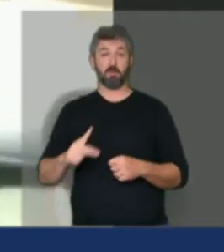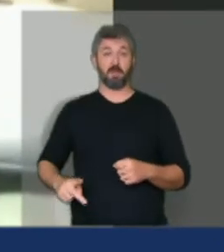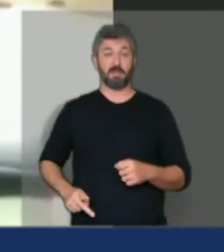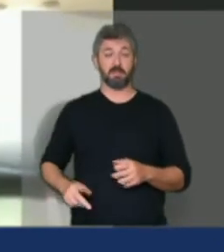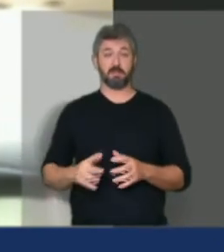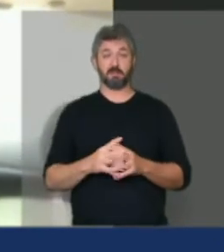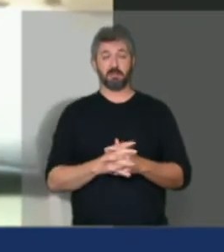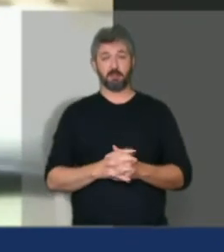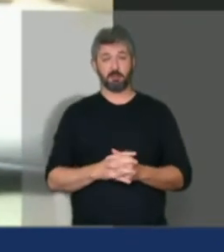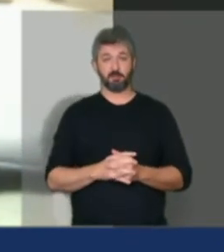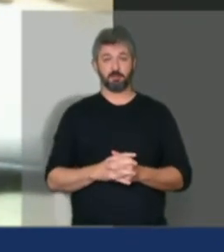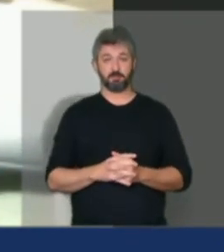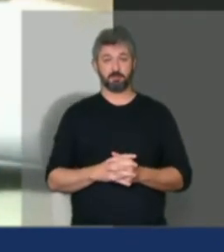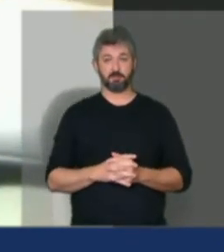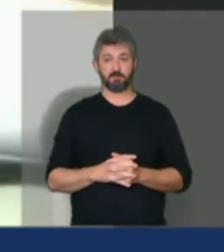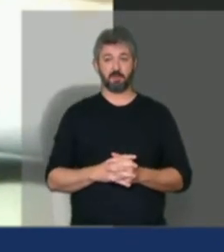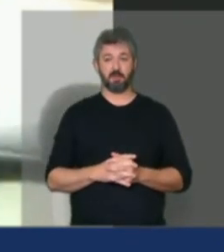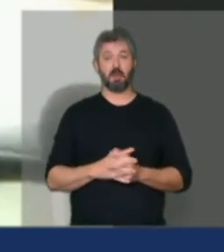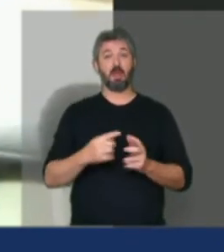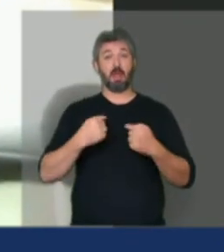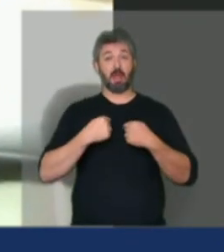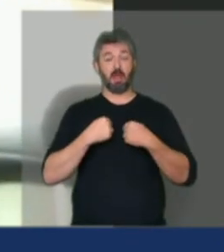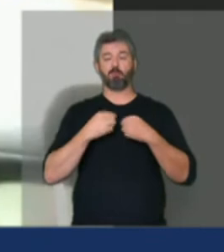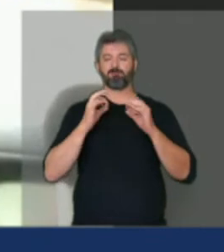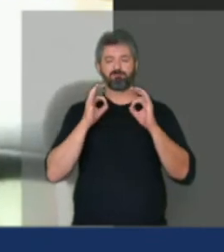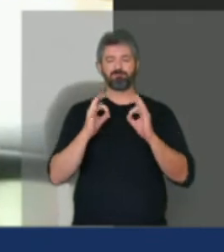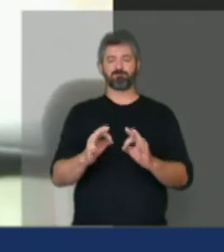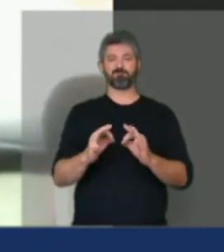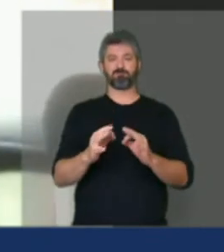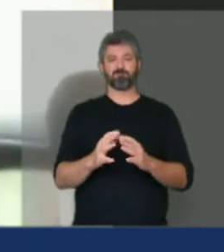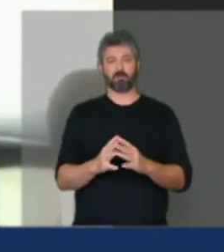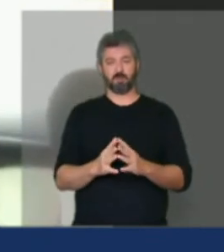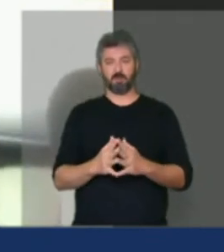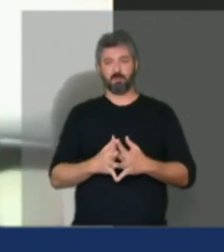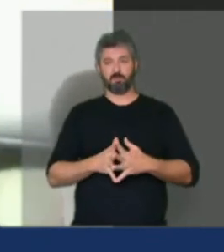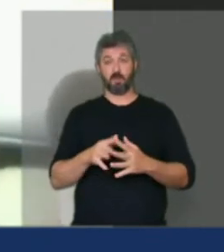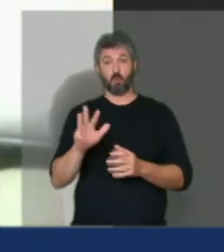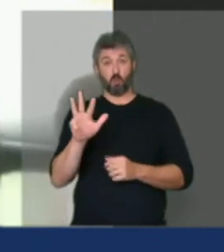REPÚBLICA. TENHO CERTEZA QUE LULA CONTINUA CARREGANDO COM ELE A VISÃO ESTRATÉGICA DO